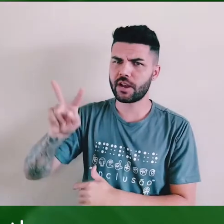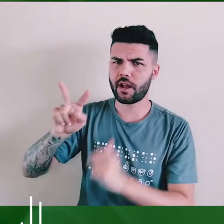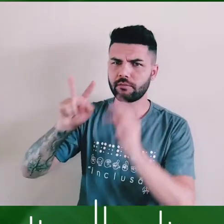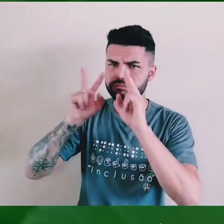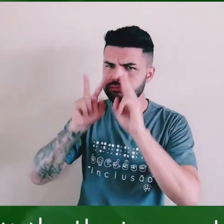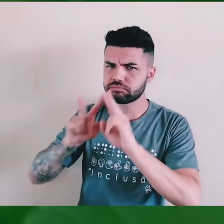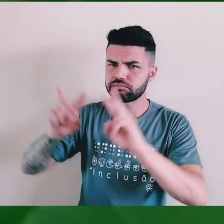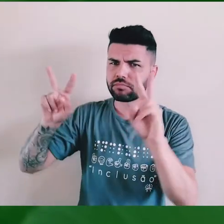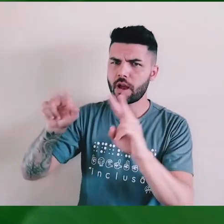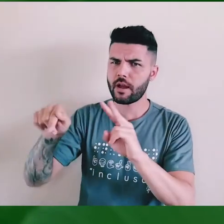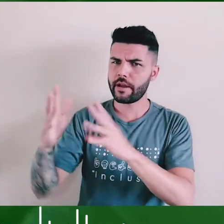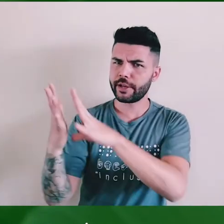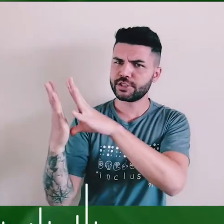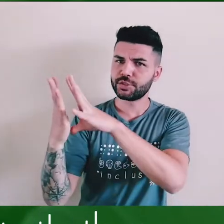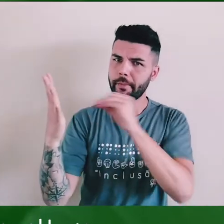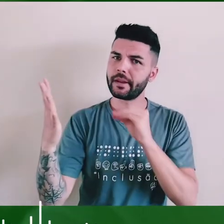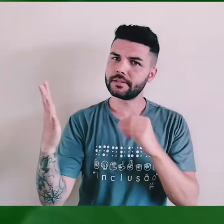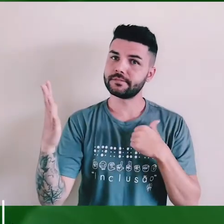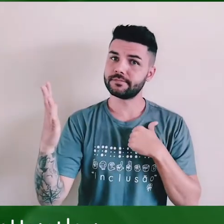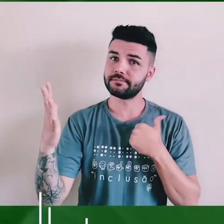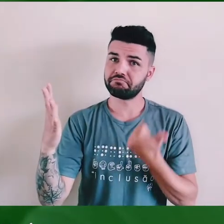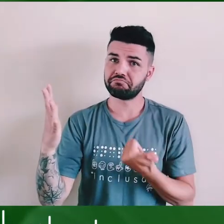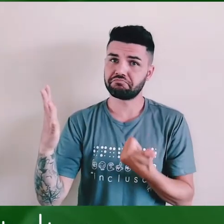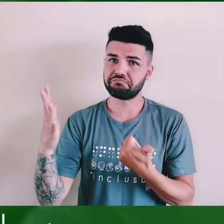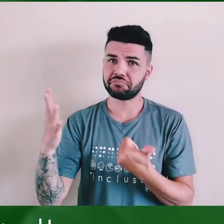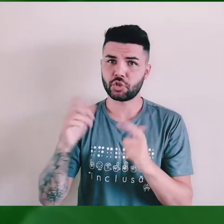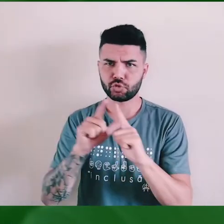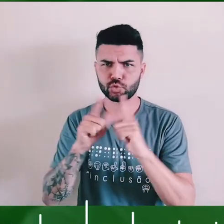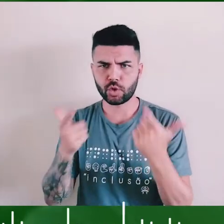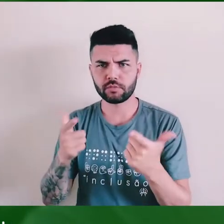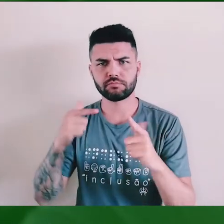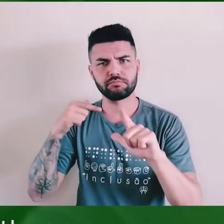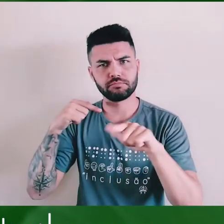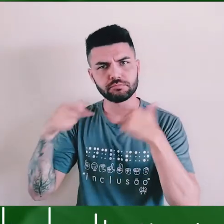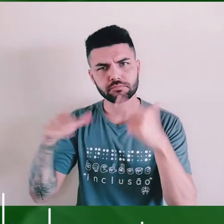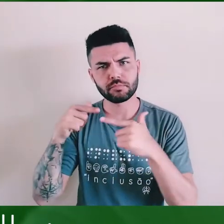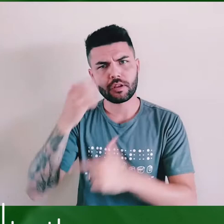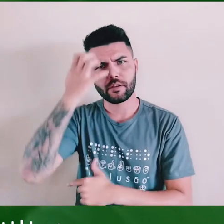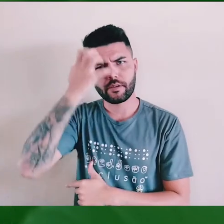uma inspiração, certo? Através disso, através do jornalismo que você faz, e o que você